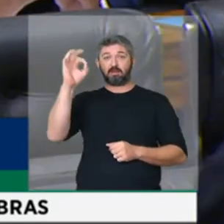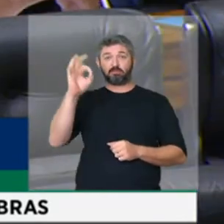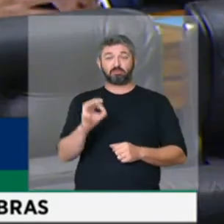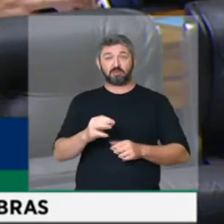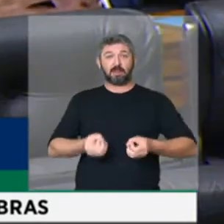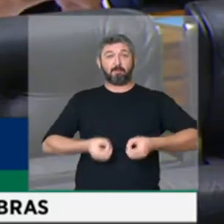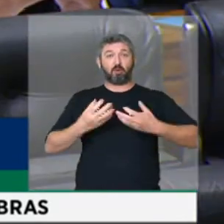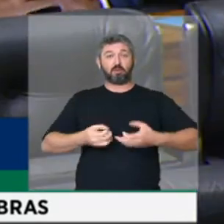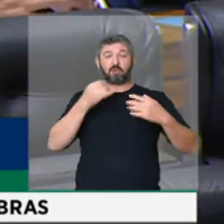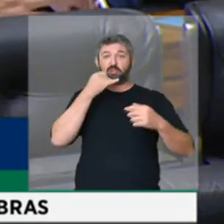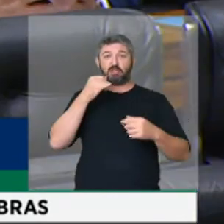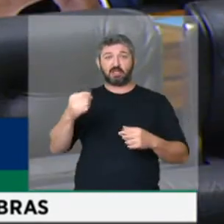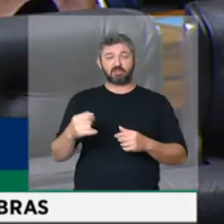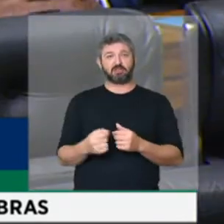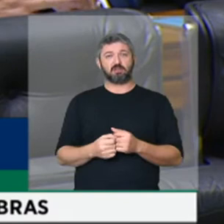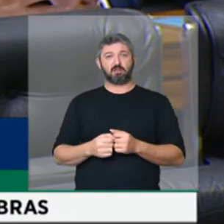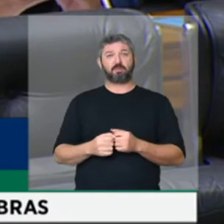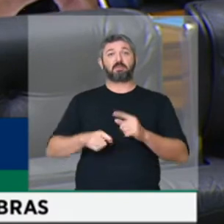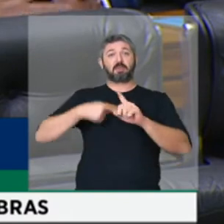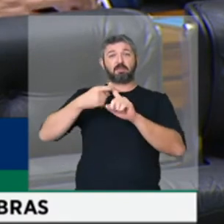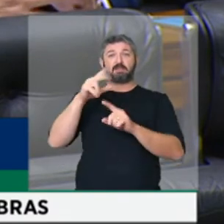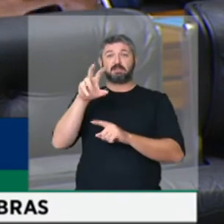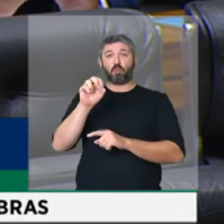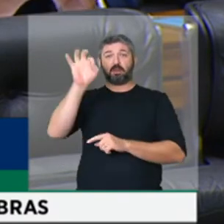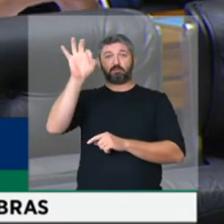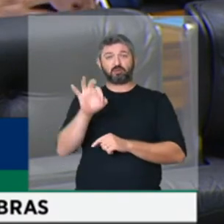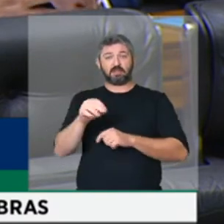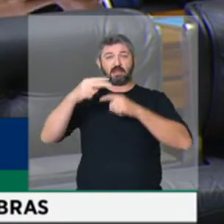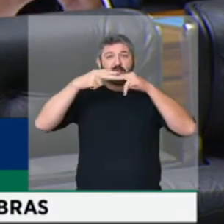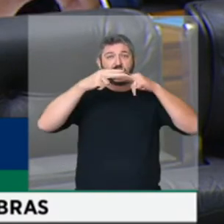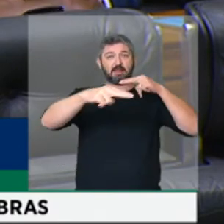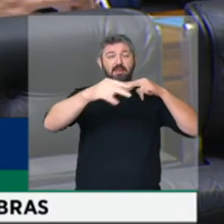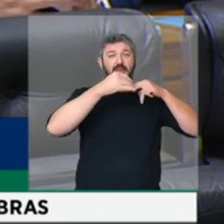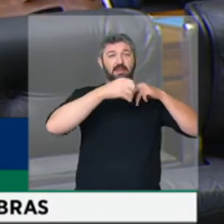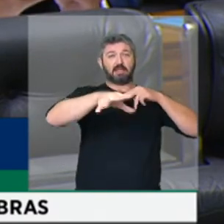RESPONDE A 30% DA GERAÇÃO DE ENERGIA E 50% DE TRANSMISSÃO DE ENERGIA. E MUITAS